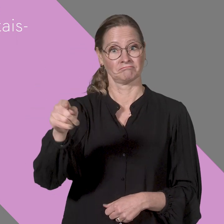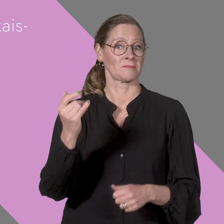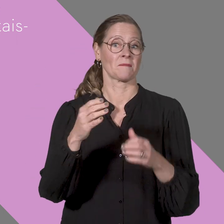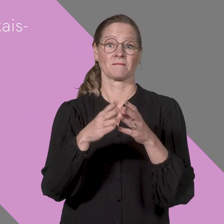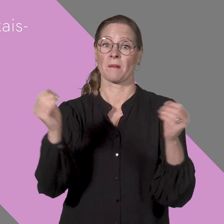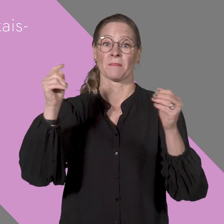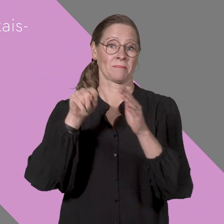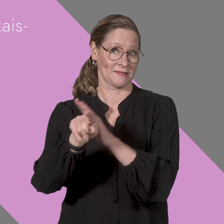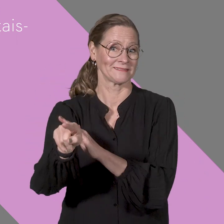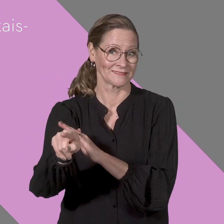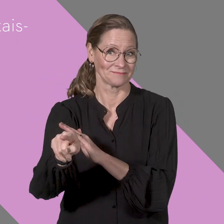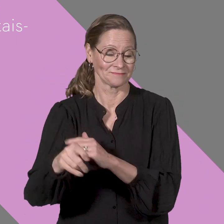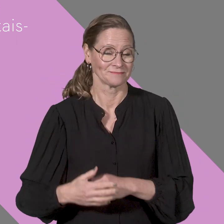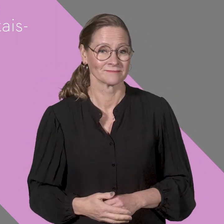ja sinne on vapaa pääsy.